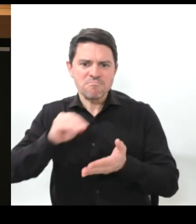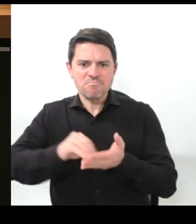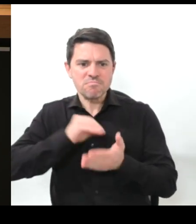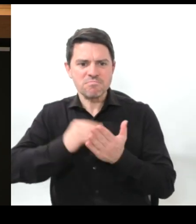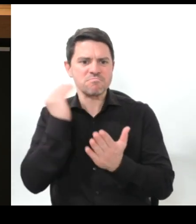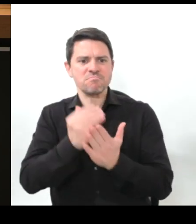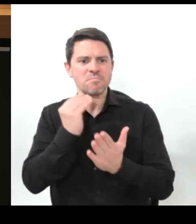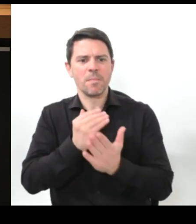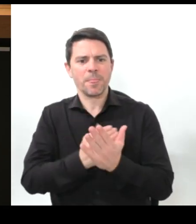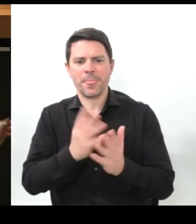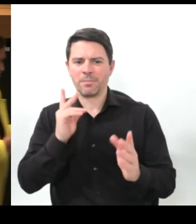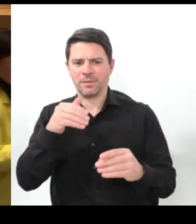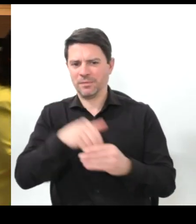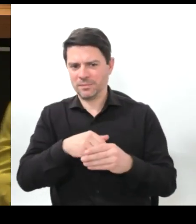Leider nicht angemessen. Schade. (Rednerwechsel)